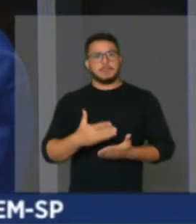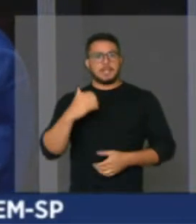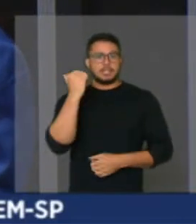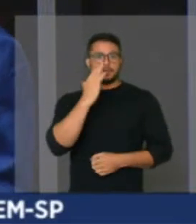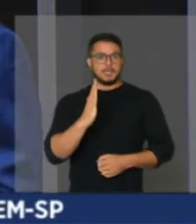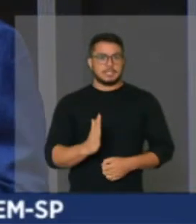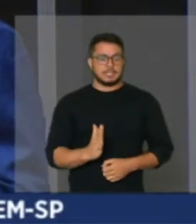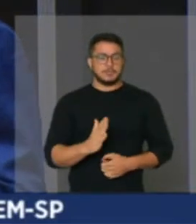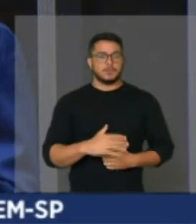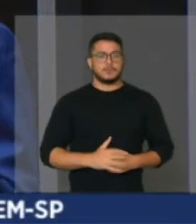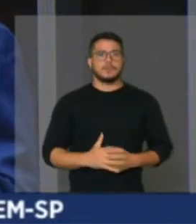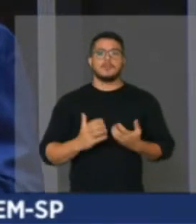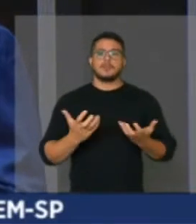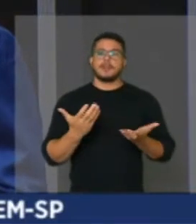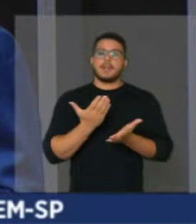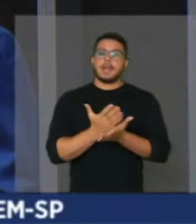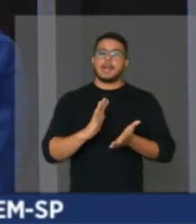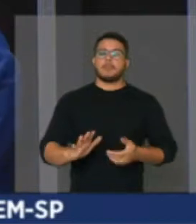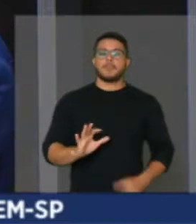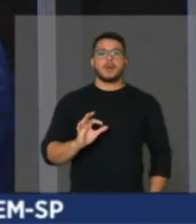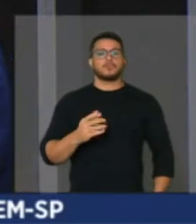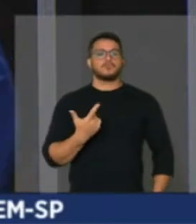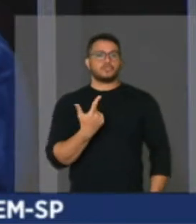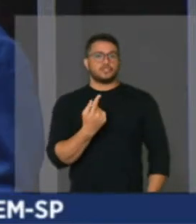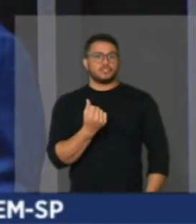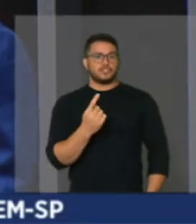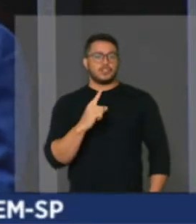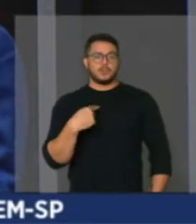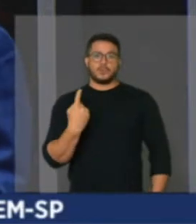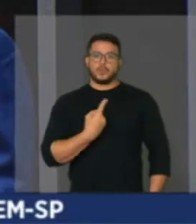PAULO GUEDES LUCRANDO COM A DESVALORIZAÇÃO DO REAL. GANHANDO 14 MIL REAIS POR DIA